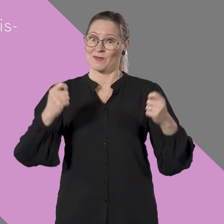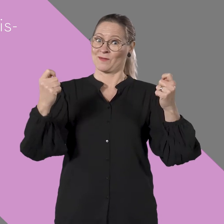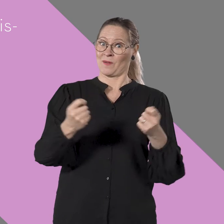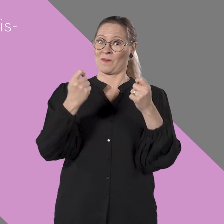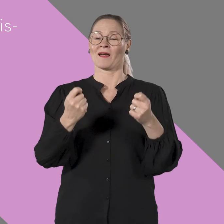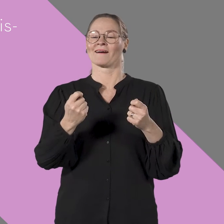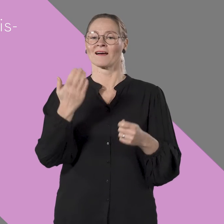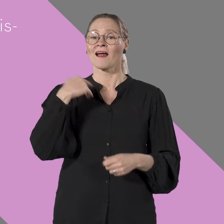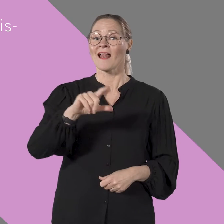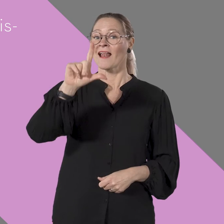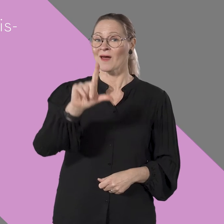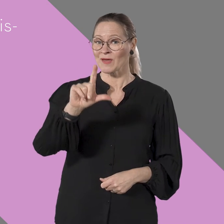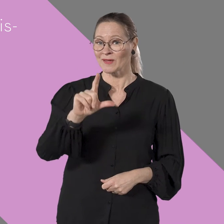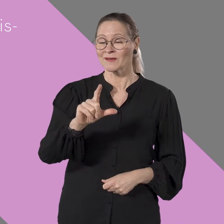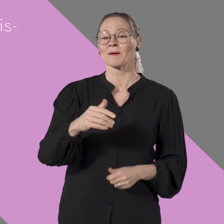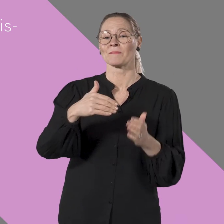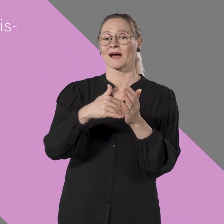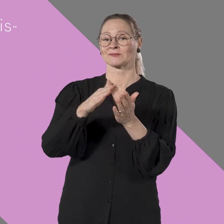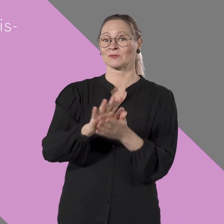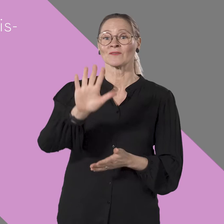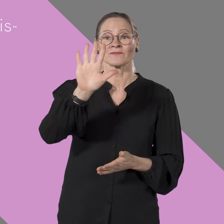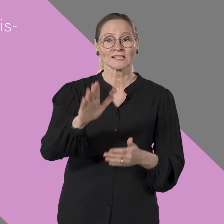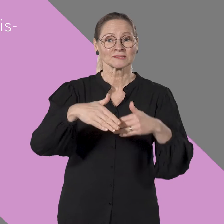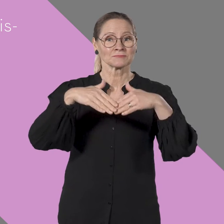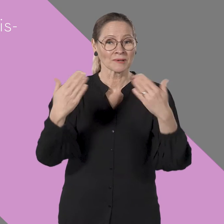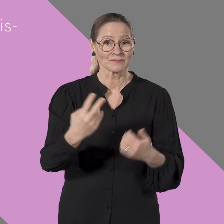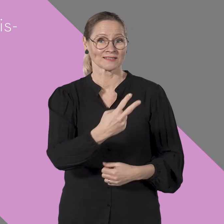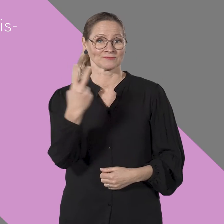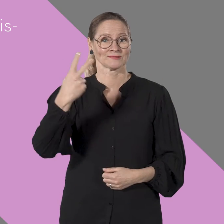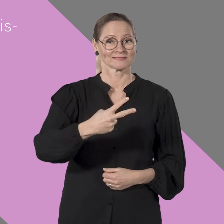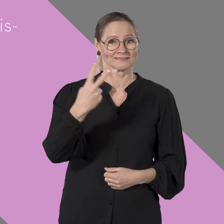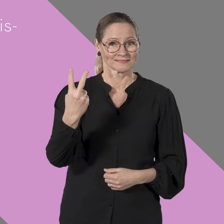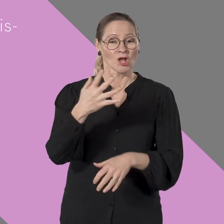Juhlatilaisuus järjestettiin lauantaina 5.11.2022 -